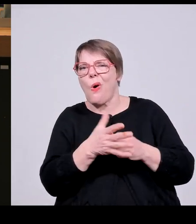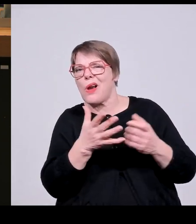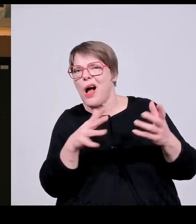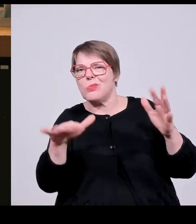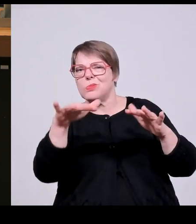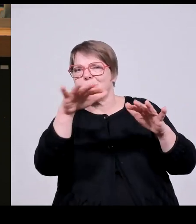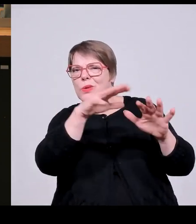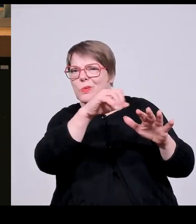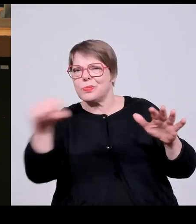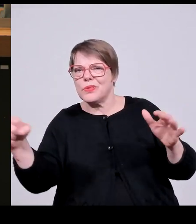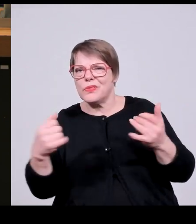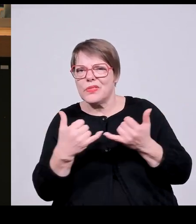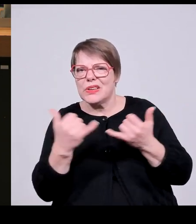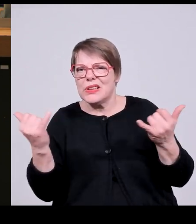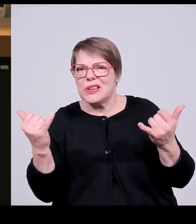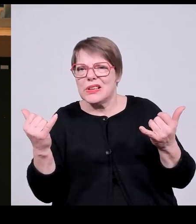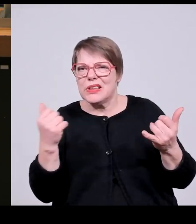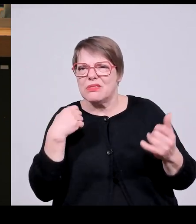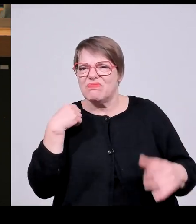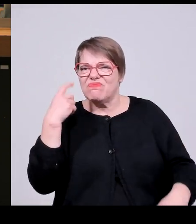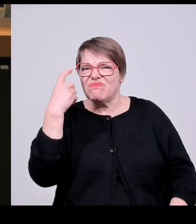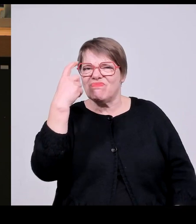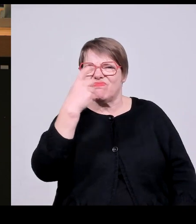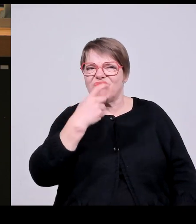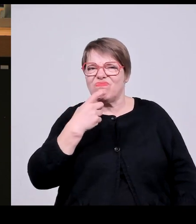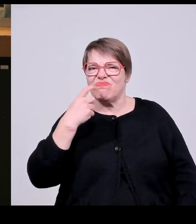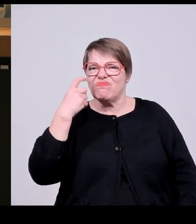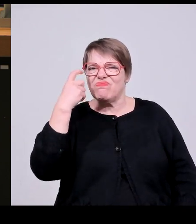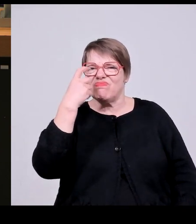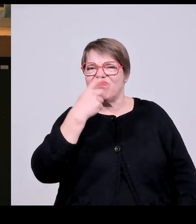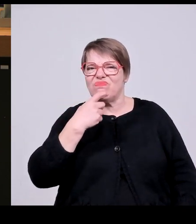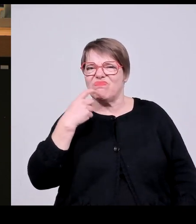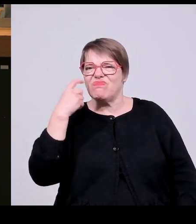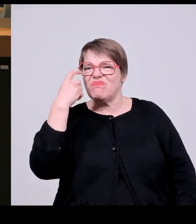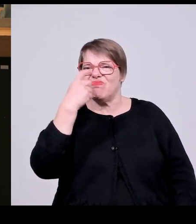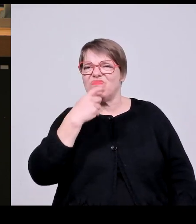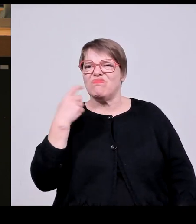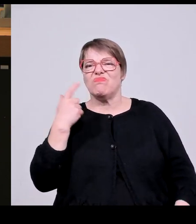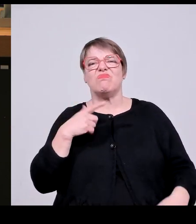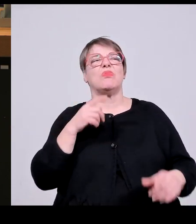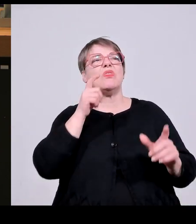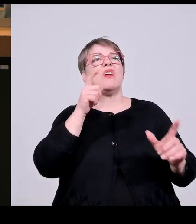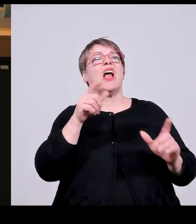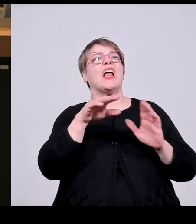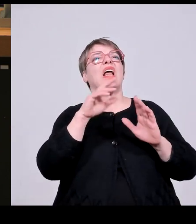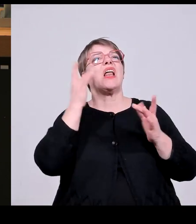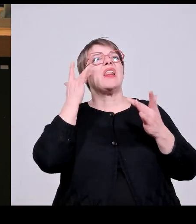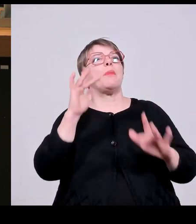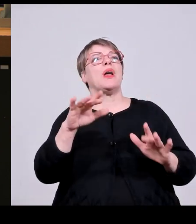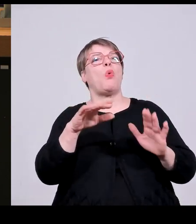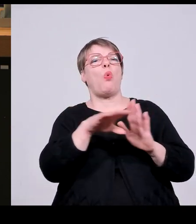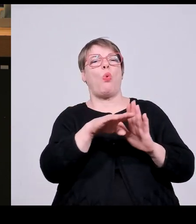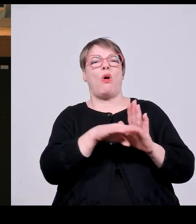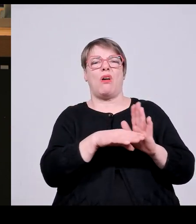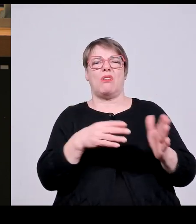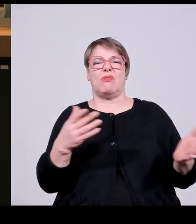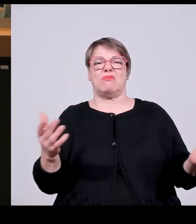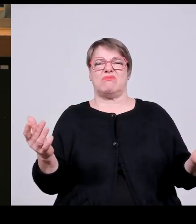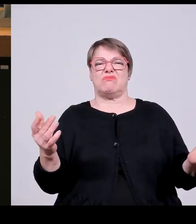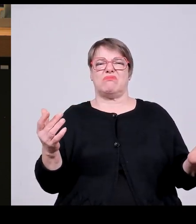ist. Wie kommen Sie ernsthaft darauf, jetzt noch mehr Genehmigungen beiseite zu räumen? Es kann doch wohl nicht wahr sein, dass aufgrund dieses